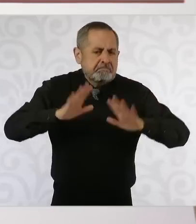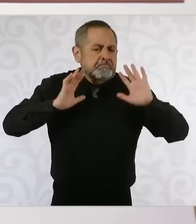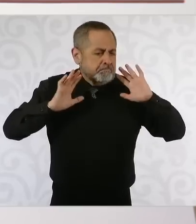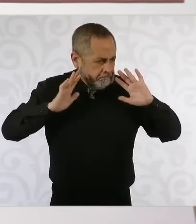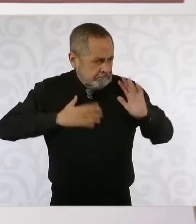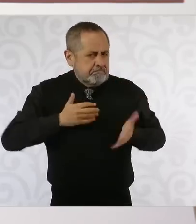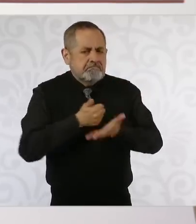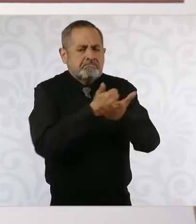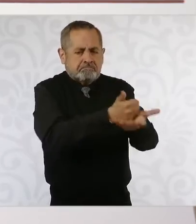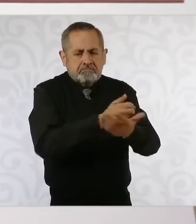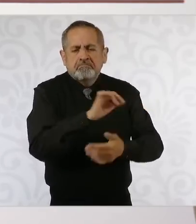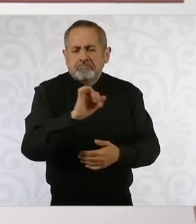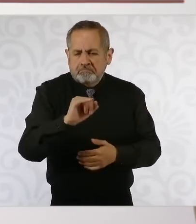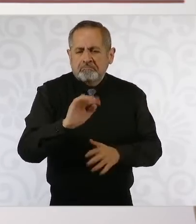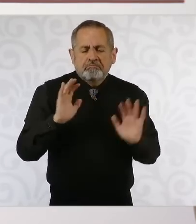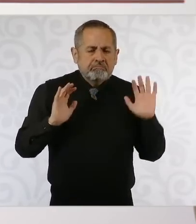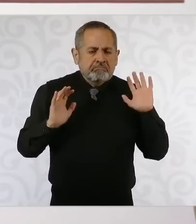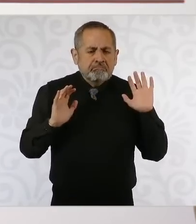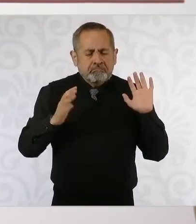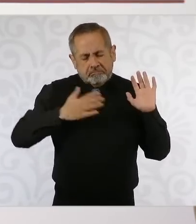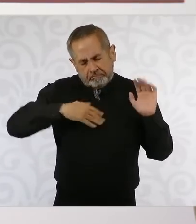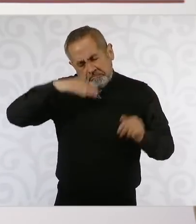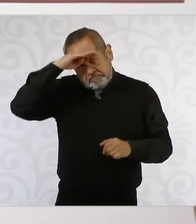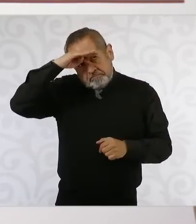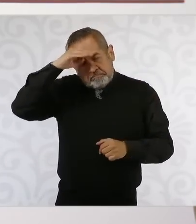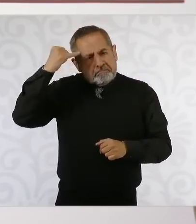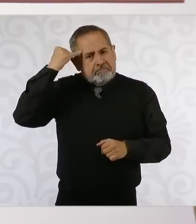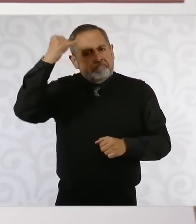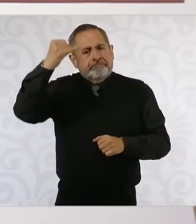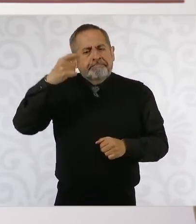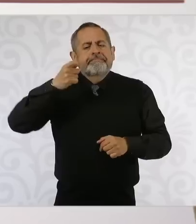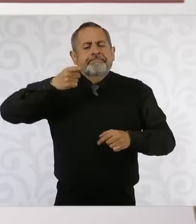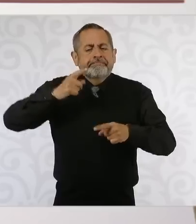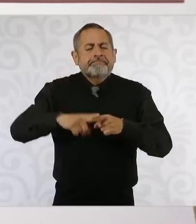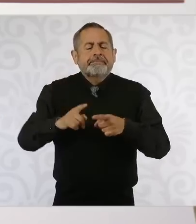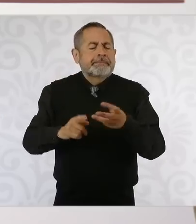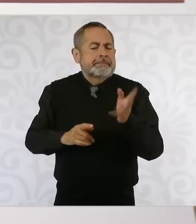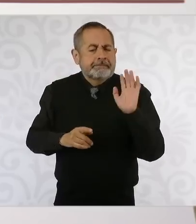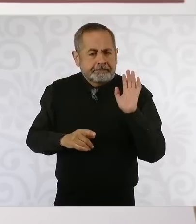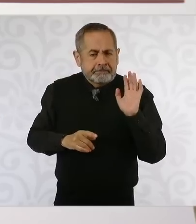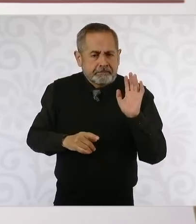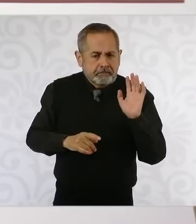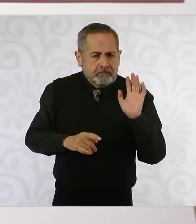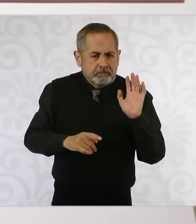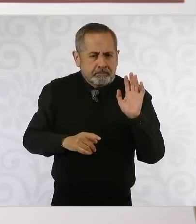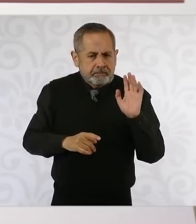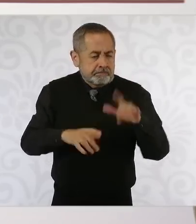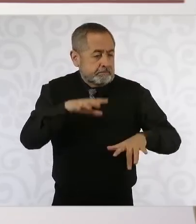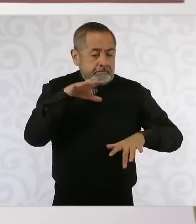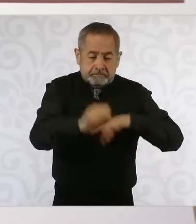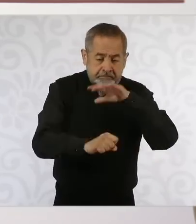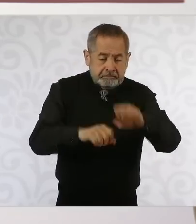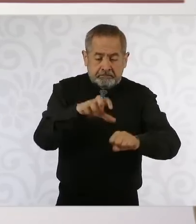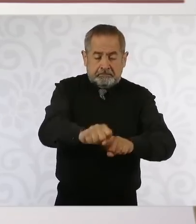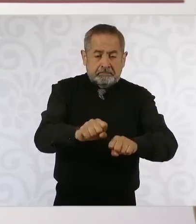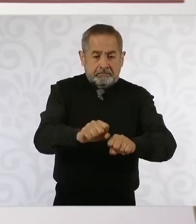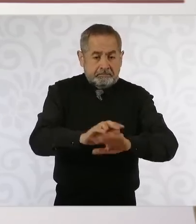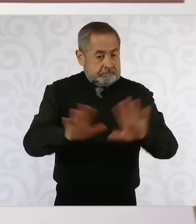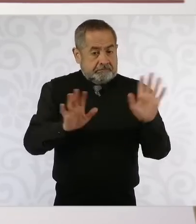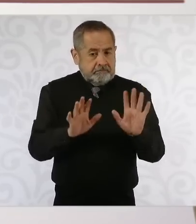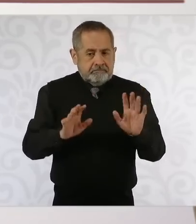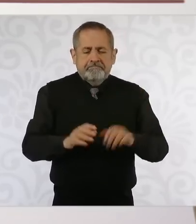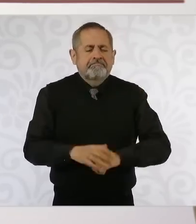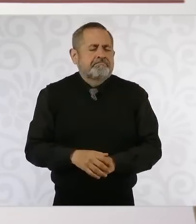y nuestra Visión Es que no solamente es eh la detención de quienes se dedican a